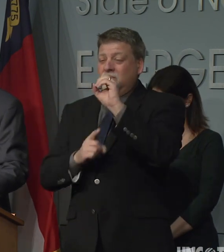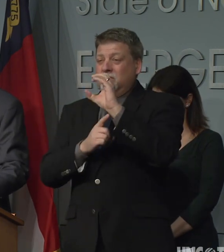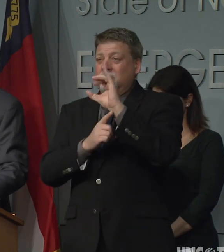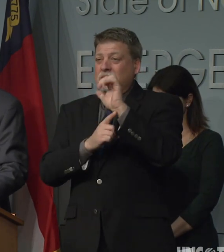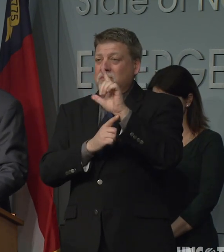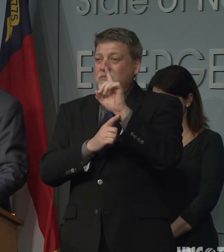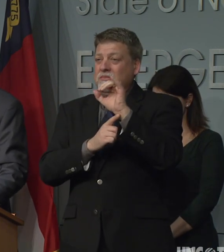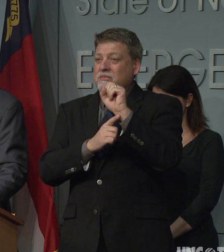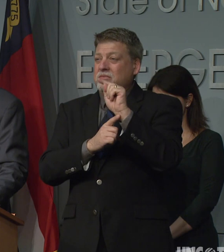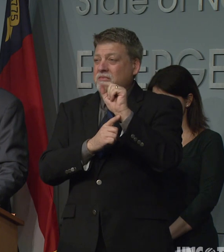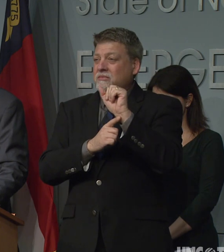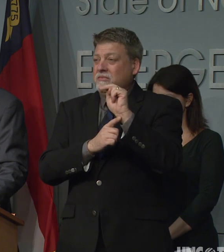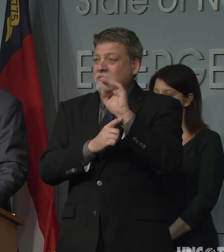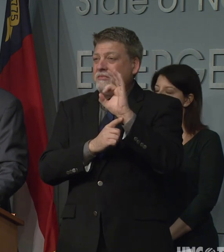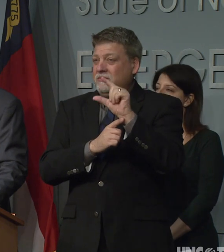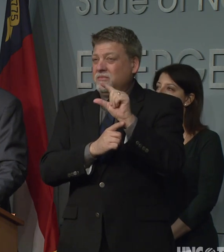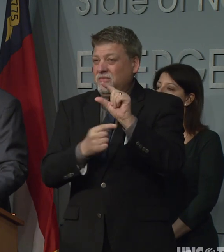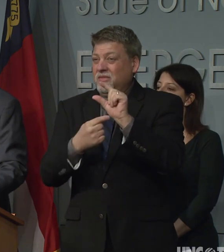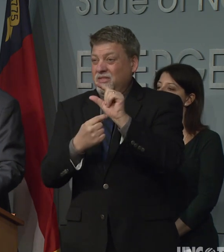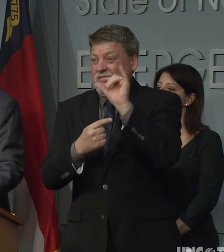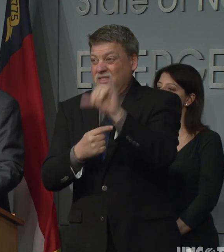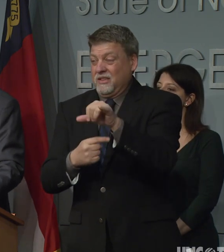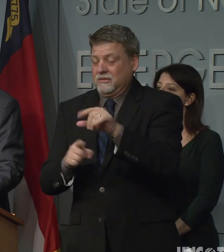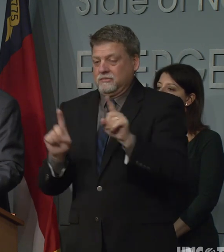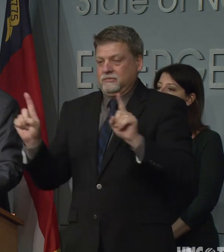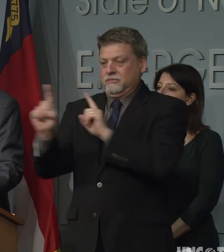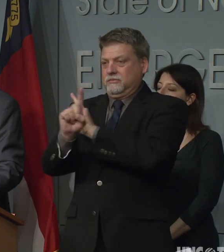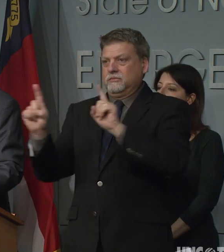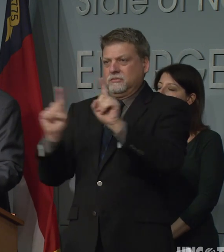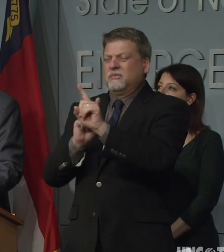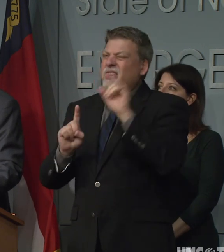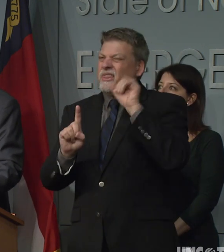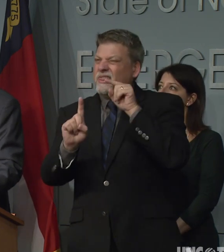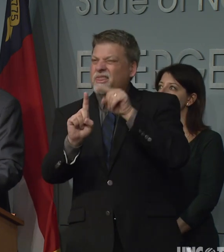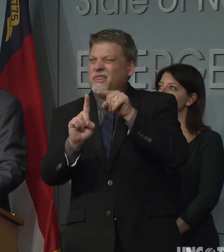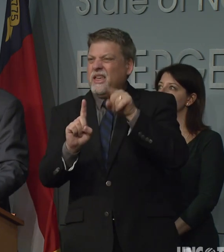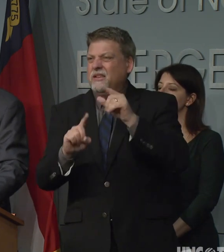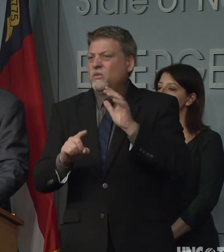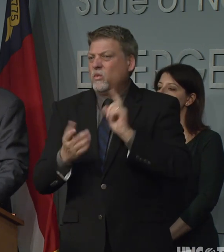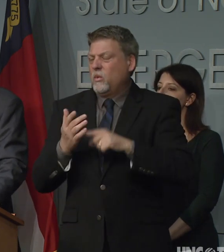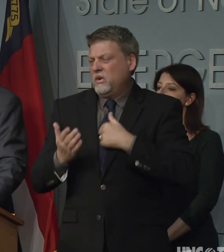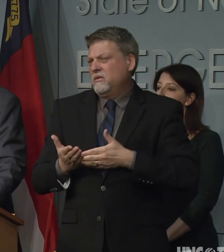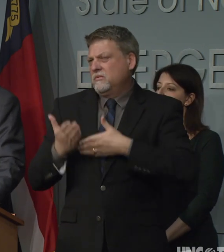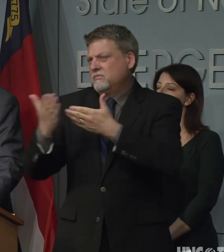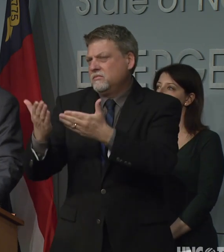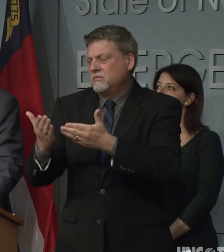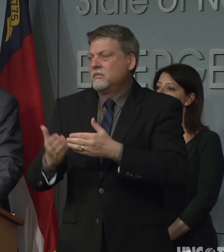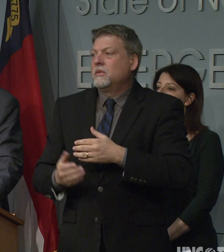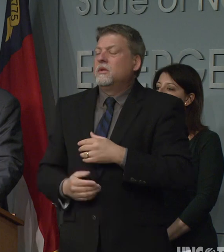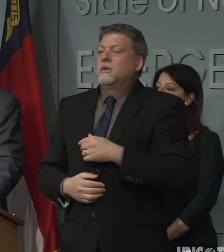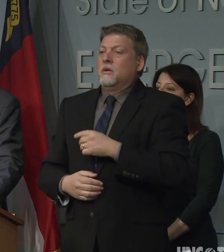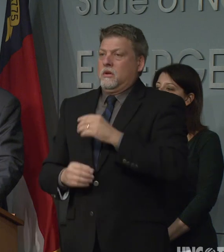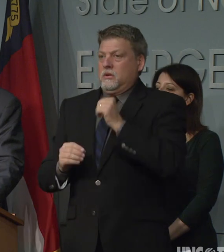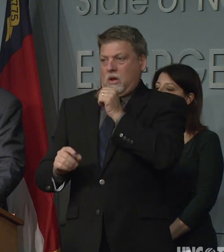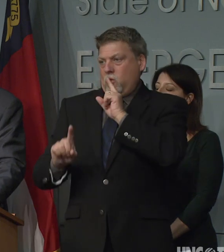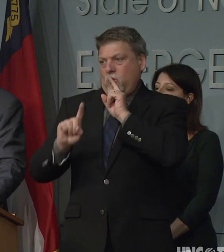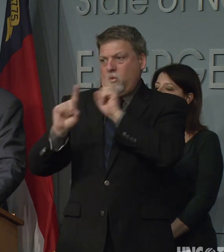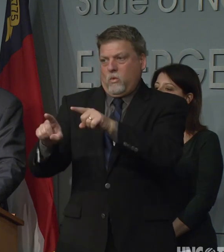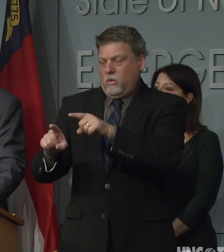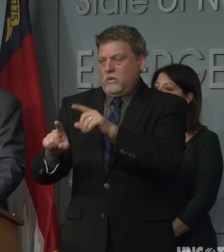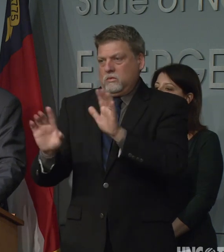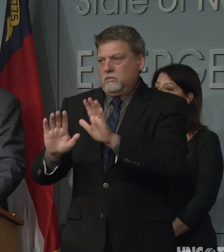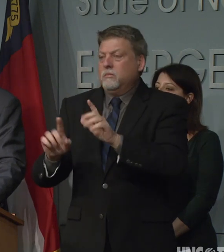y si la gente caminando o alrededor de áreas públicas, no hemos incluido esto en la orden.